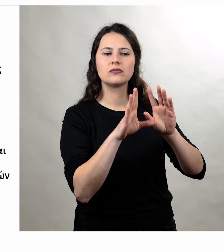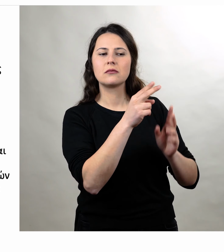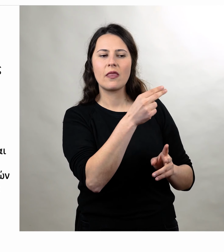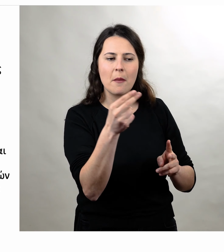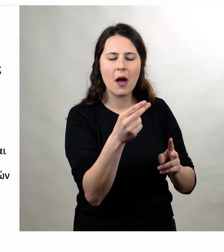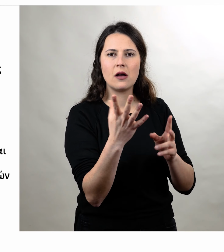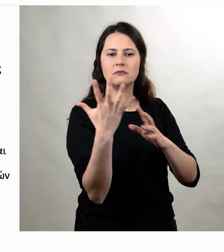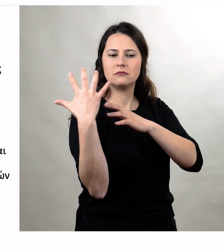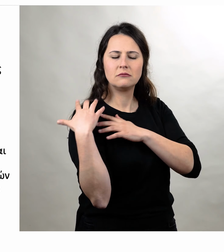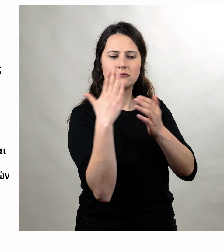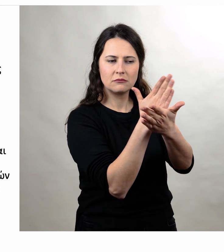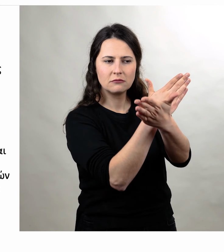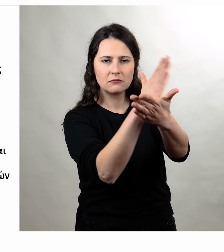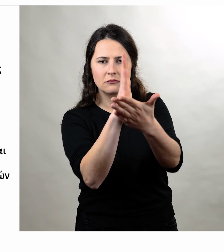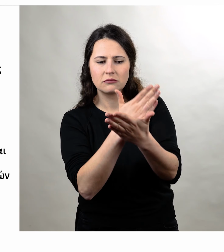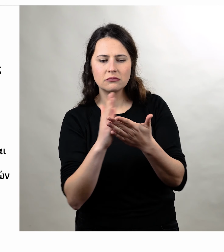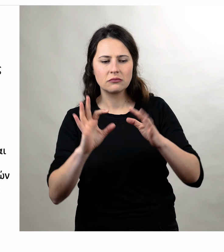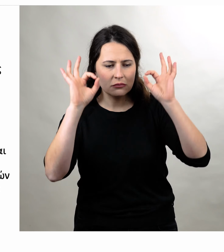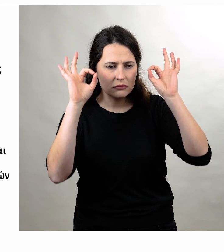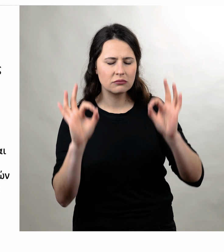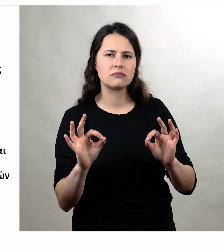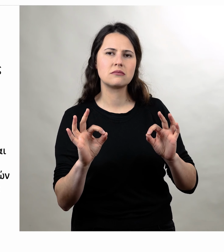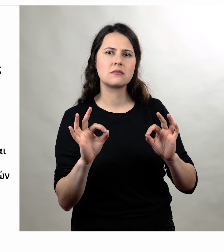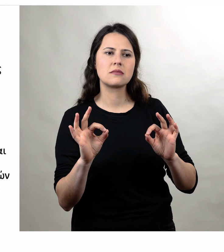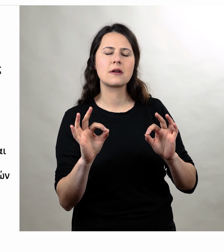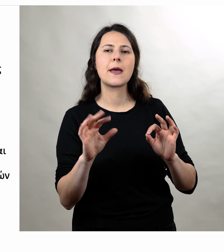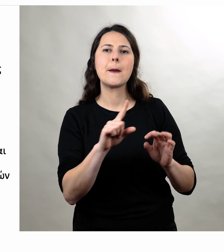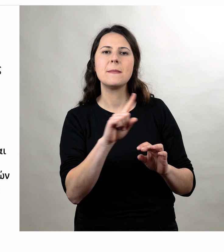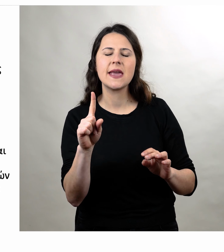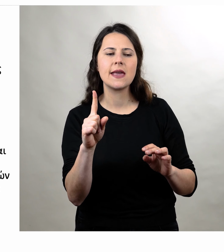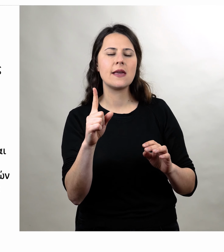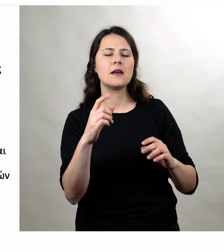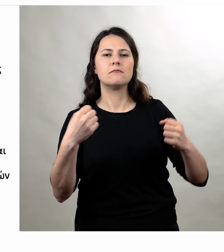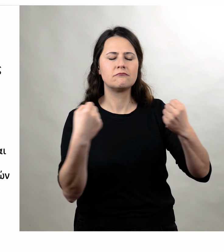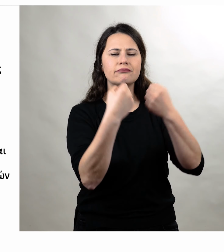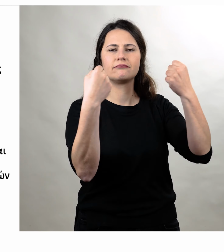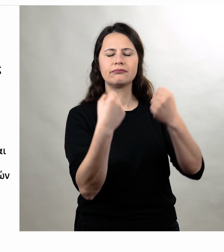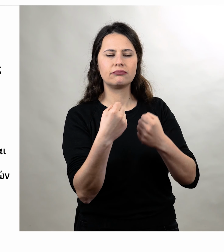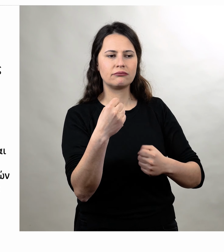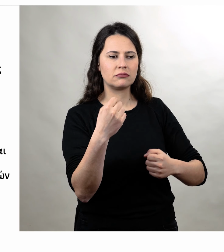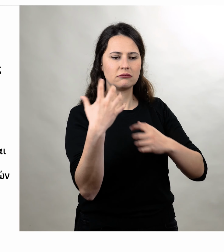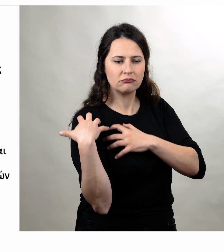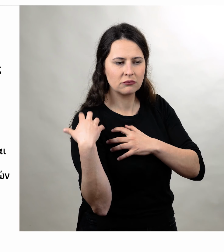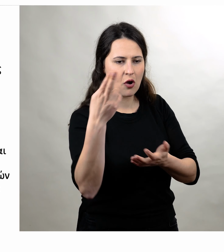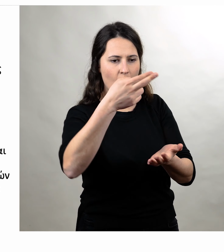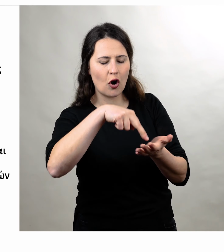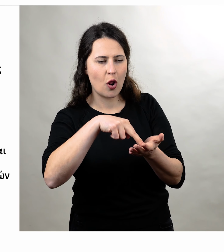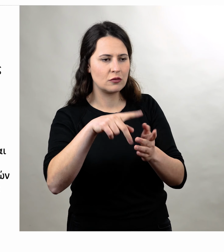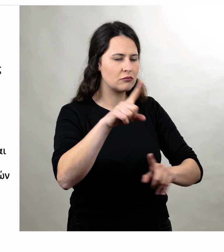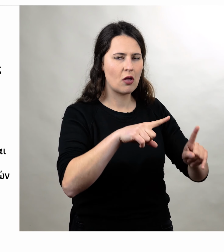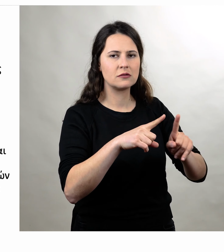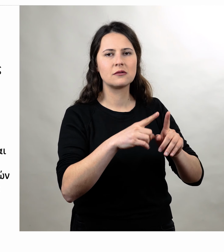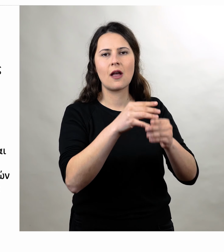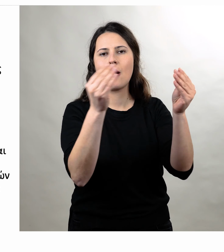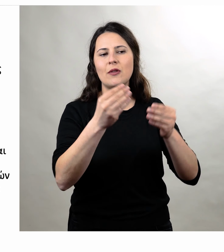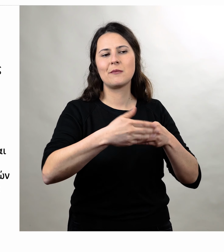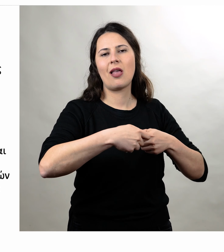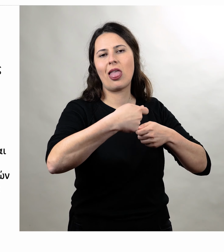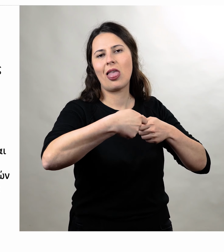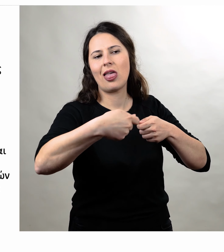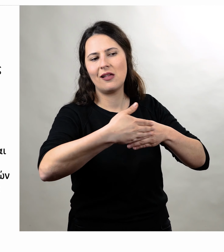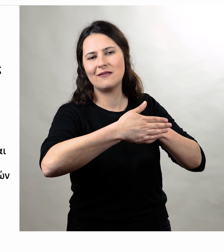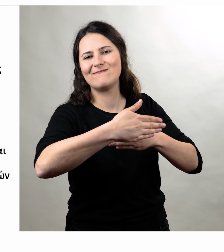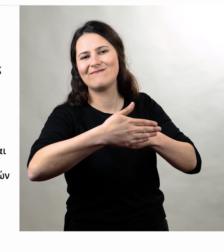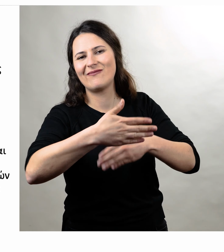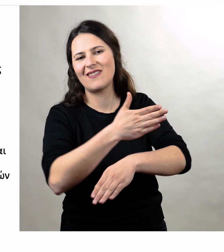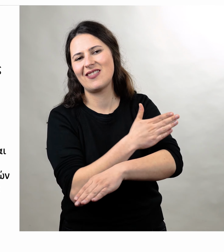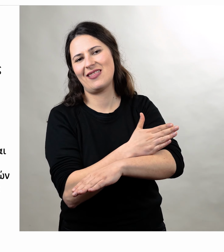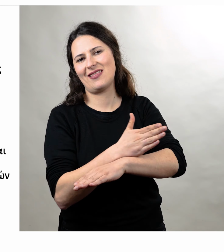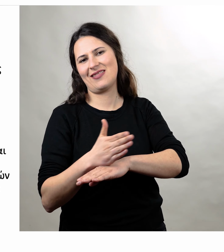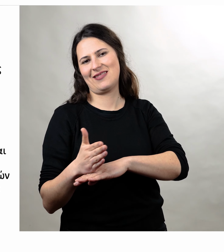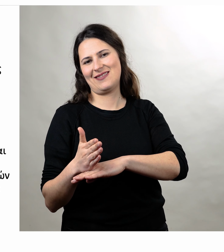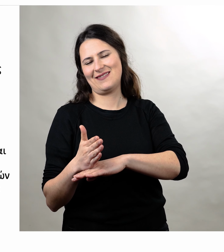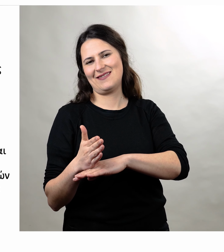Έτσι θα αποφεύγονται οι συγκρούσεις δικαιοδοσίας, οι οποίες καθυστερούν τις διαδικασίες.